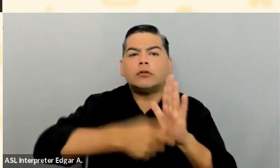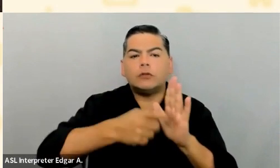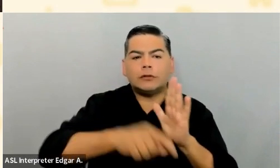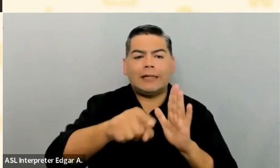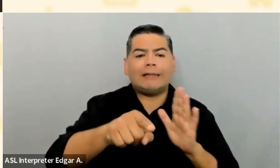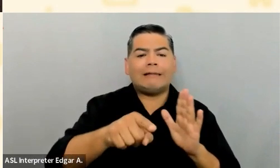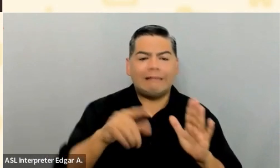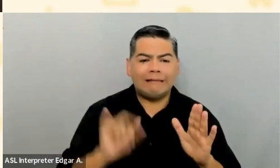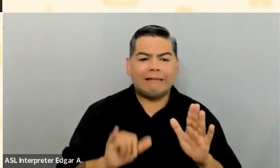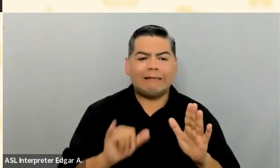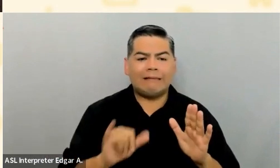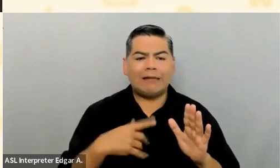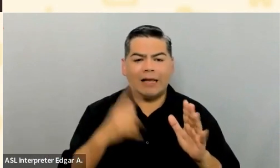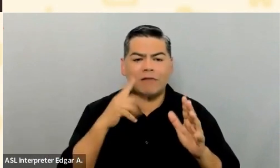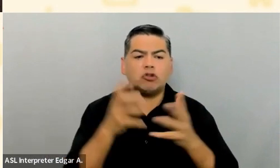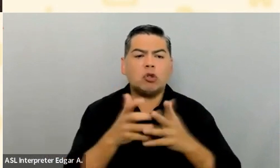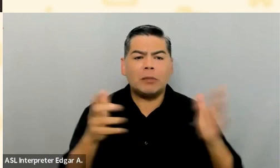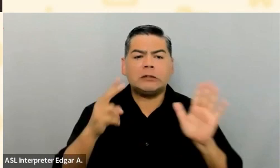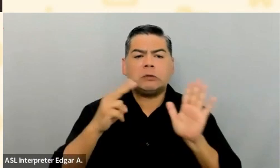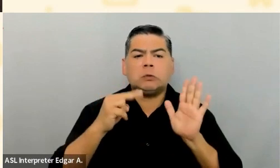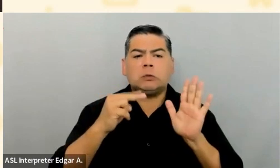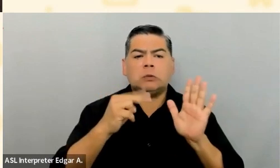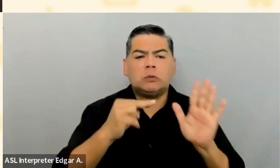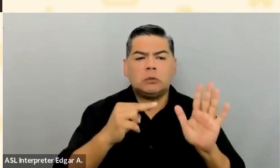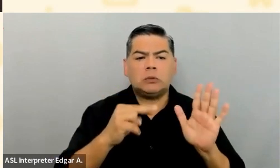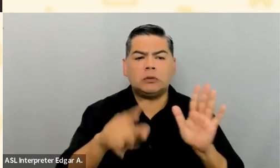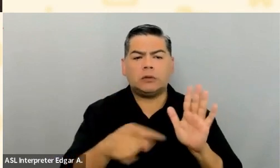Y comencé a revisar y comencé a notar que los autores